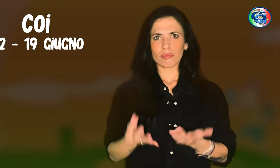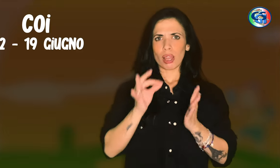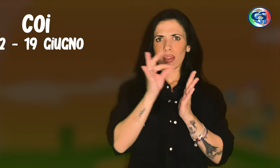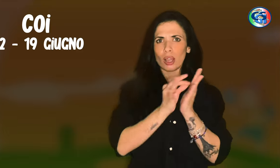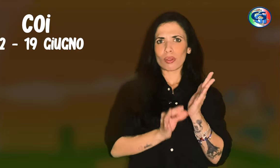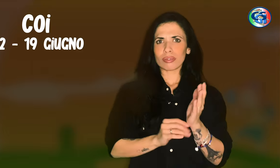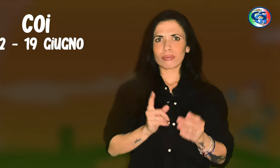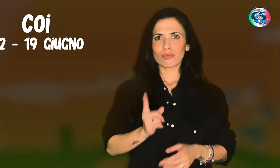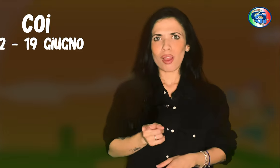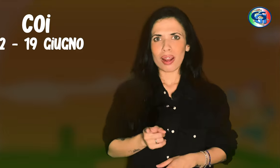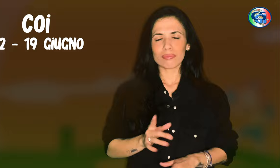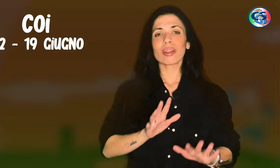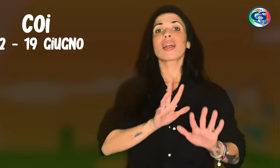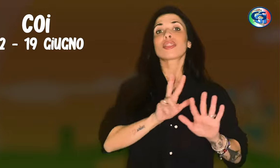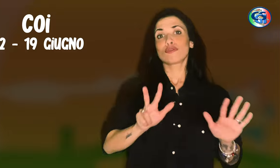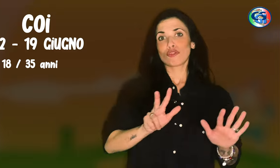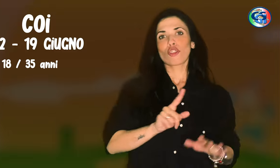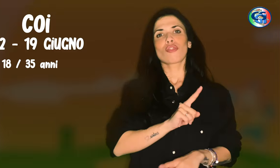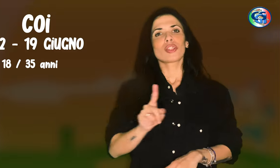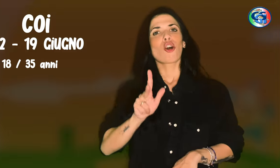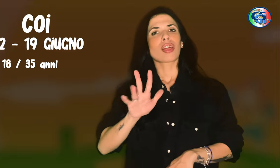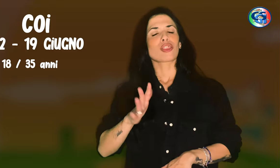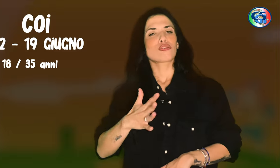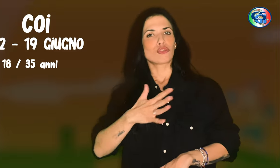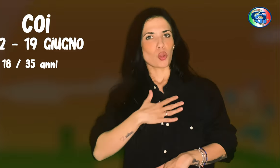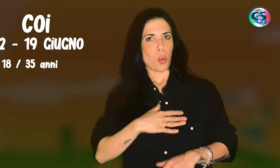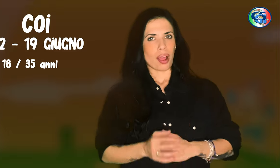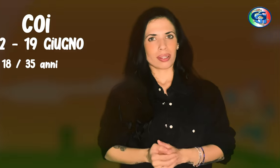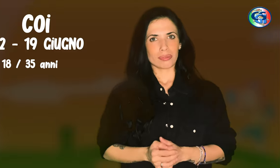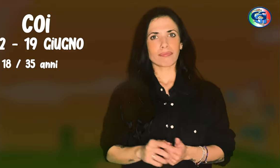I requisiti per candidarsi sono: avere l’età compresa dai 18 ai 35 anni,